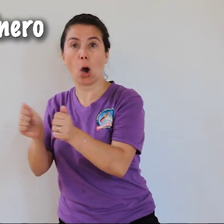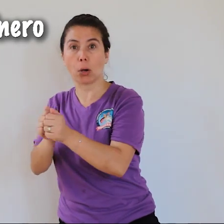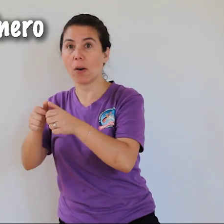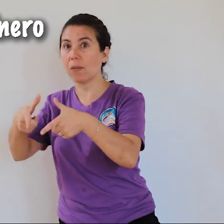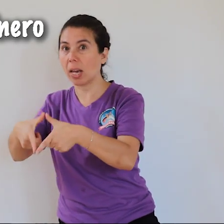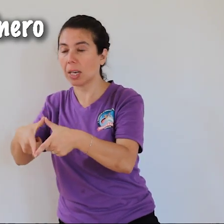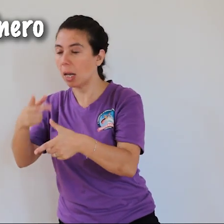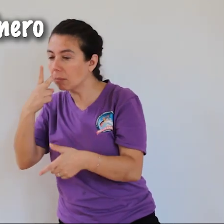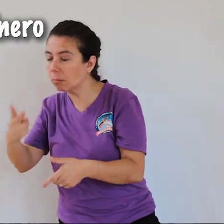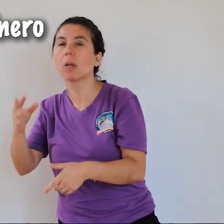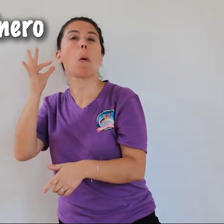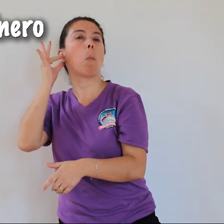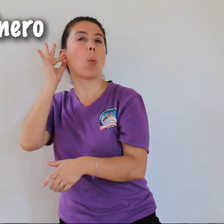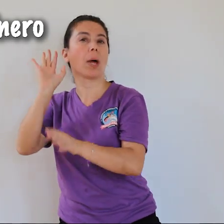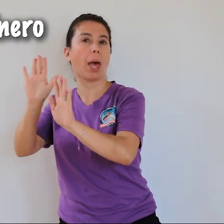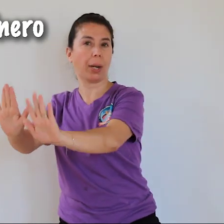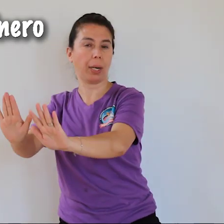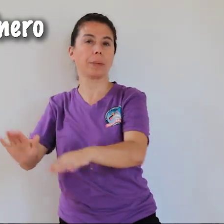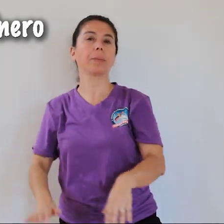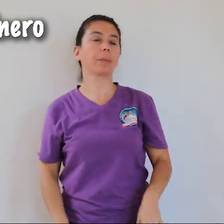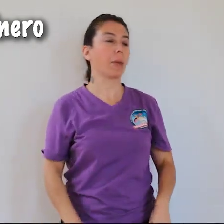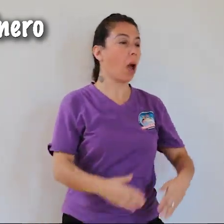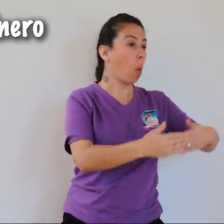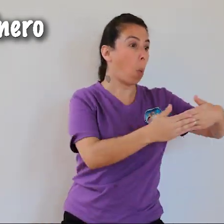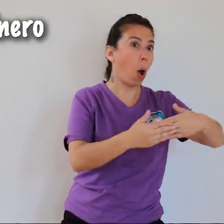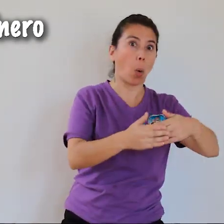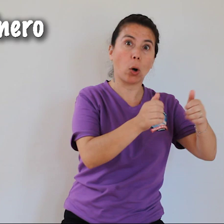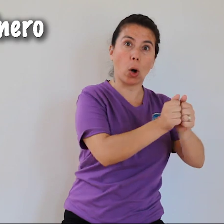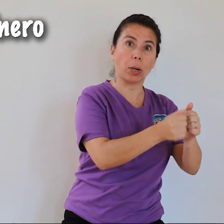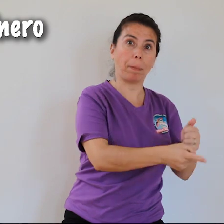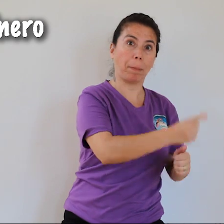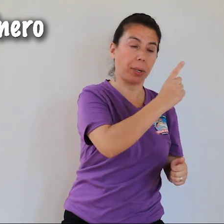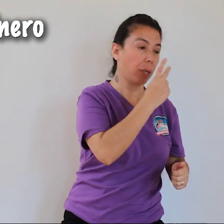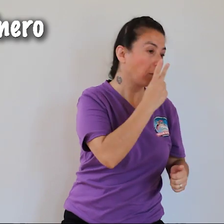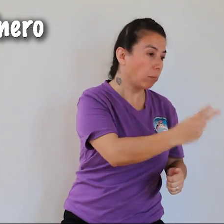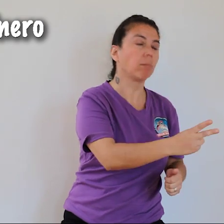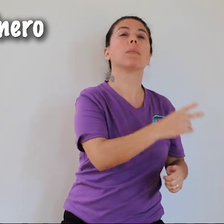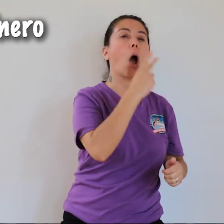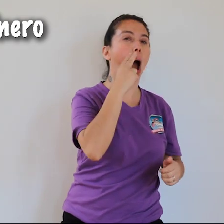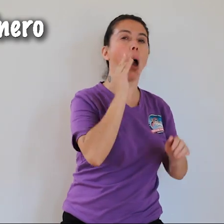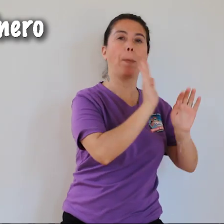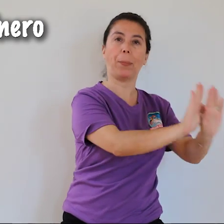cuando ven a bebes con vagina les asignan el sexo "mujer" y cuando ven a bebes con pene les asignan el sexo "hombre".